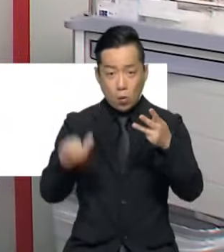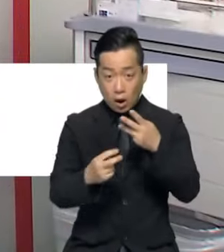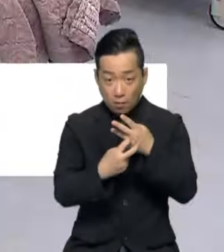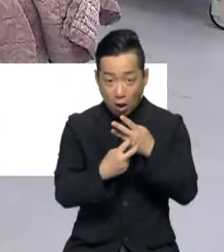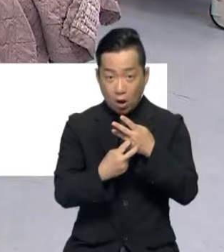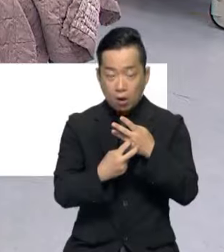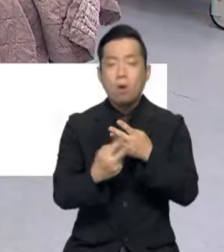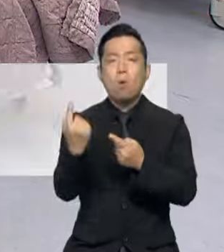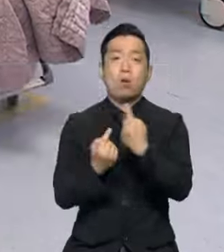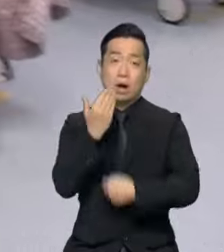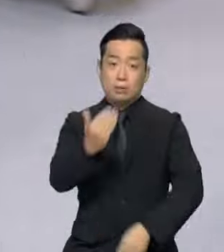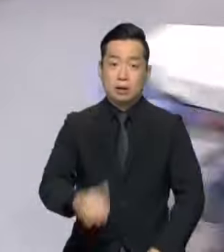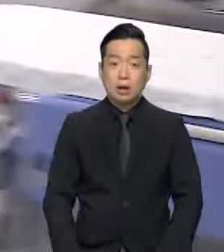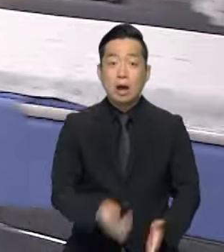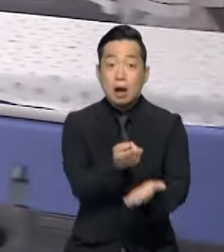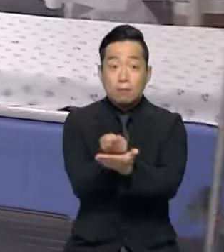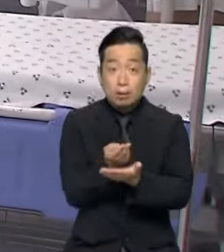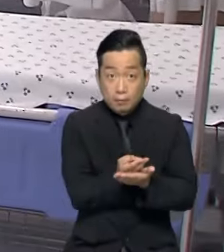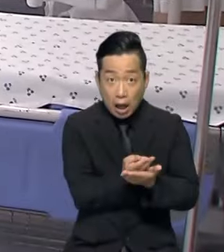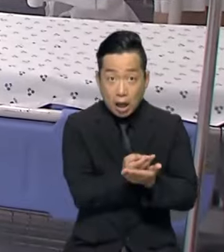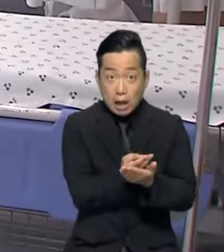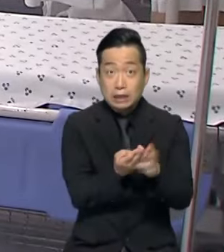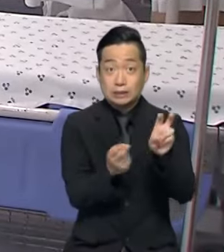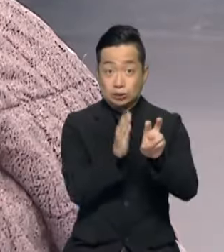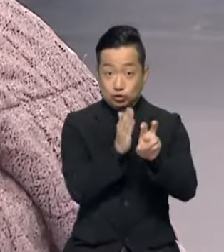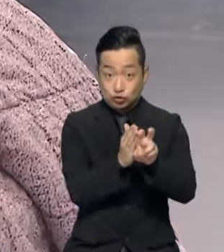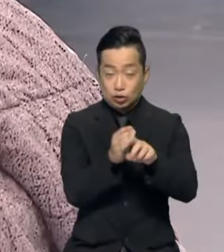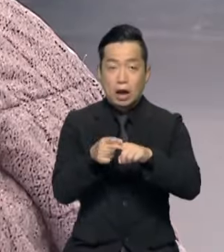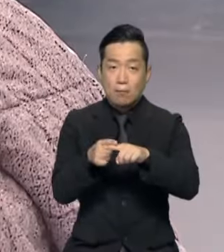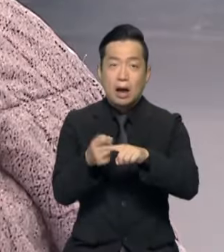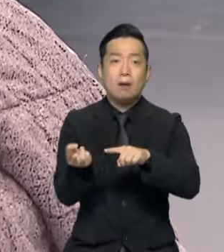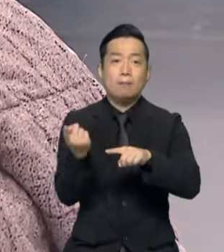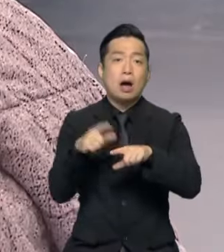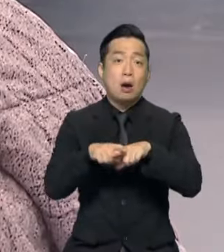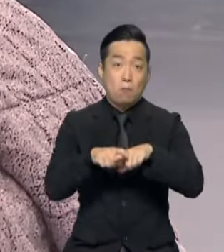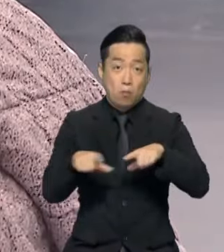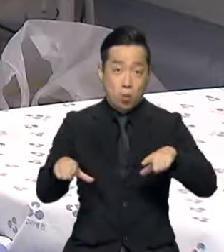(기자) 병상 20개 가운데 절반은 대체로 비어 있는 터라 이런 진료가 가능합니다.